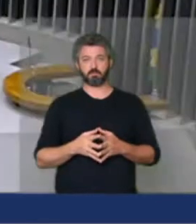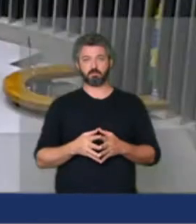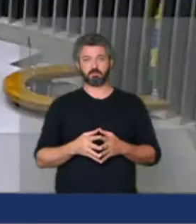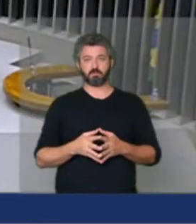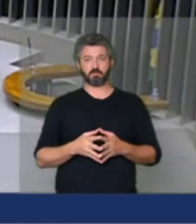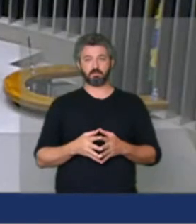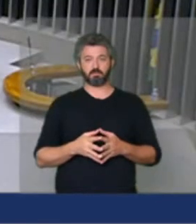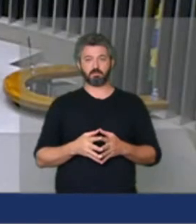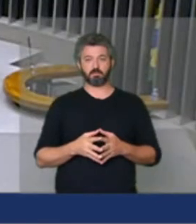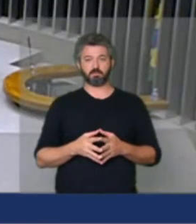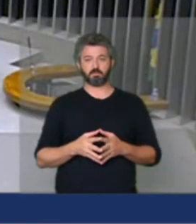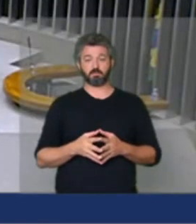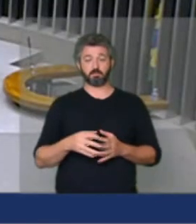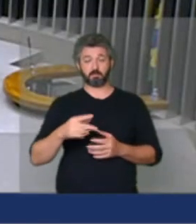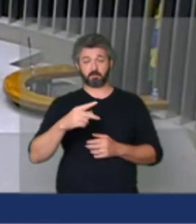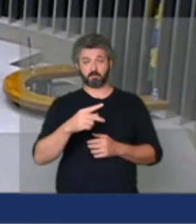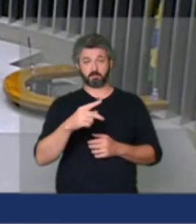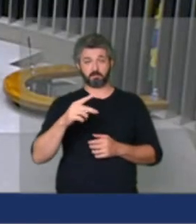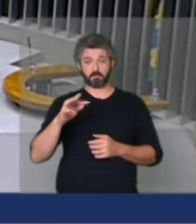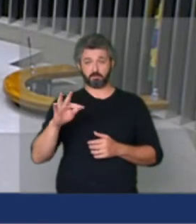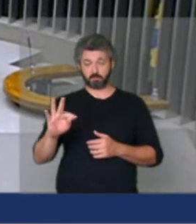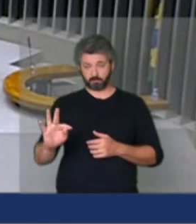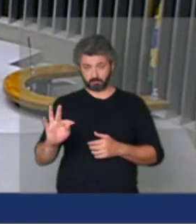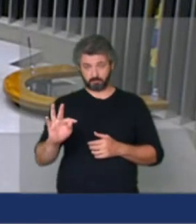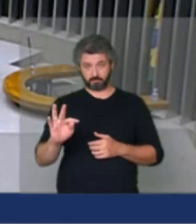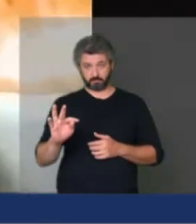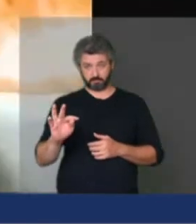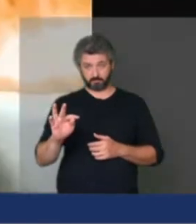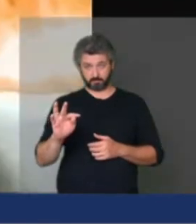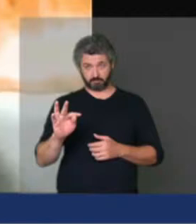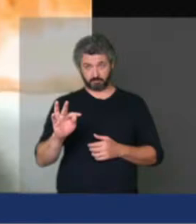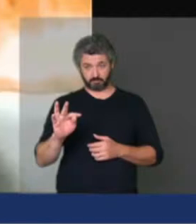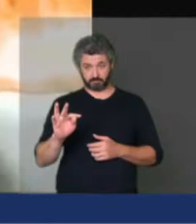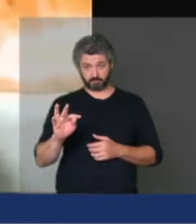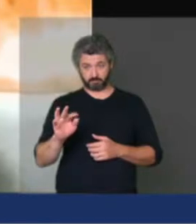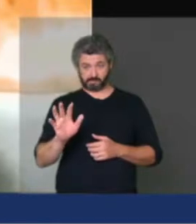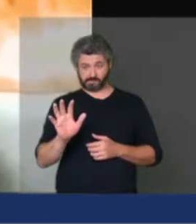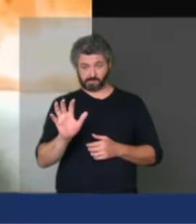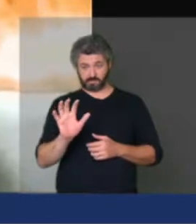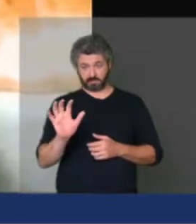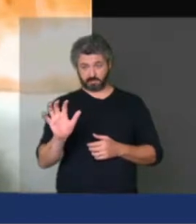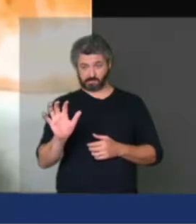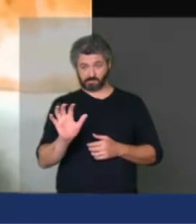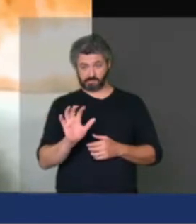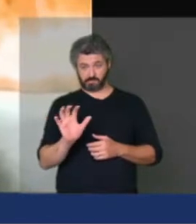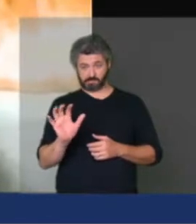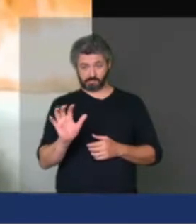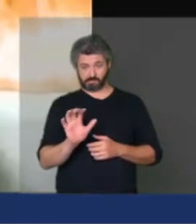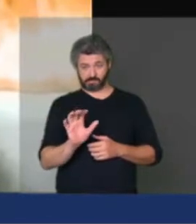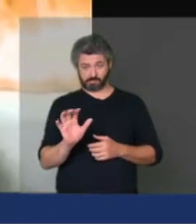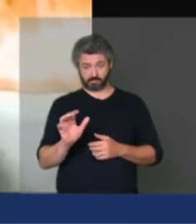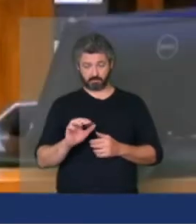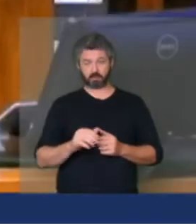SENHOR PRESIDENTE, PARTIDO DOS TRABALHADORES... [INTERMITÊNCIA DE ÁUDIO]. -- [PRESIDENTE]: PARTIDO DOS TRABALHADORES, DEPUTADO PAULÃO, O SOM DE VOSSA EXCELÊNCIA ESTÁ CHEGANDO COM MUITA DIFICULDADE. REPITA, POR